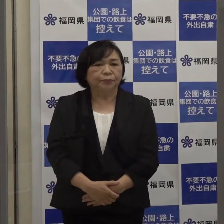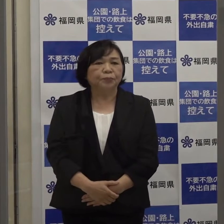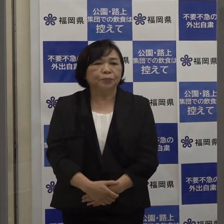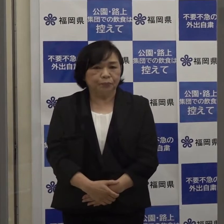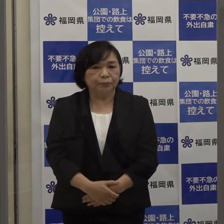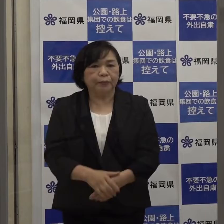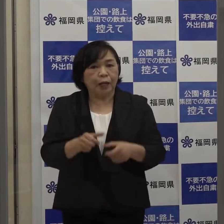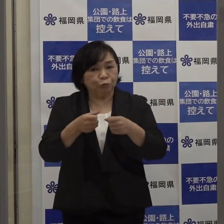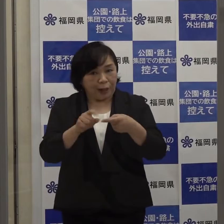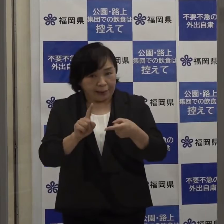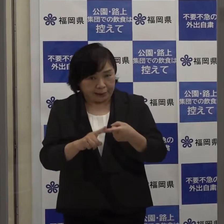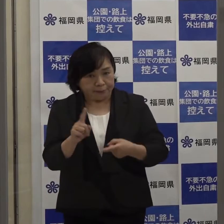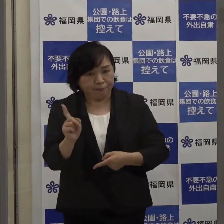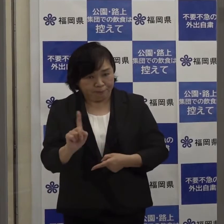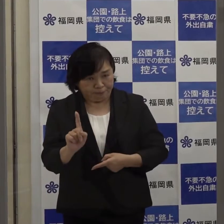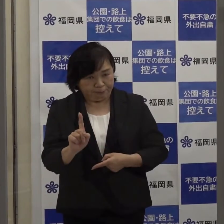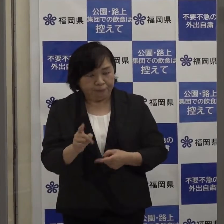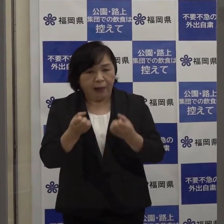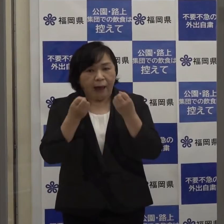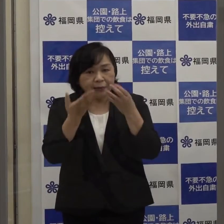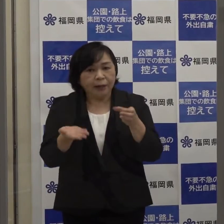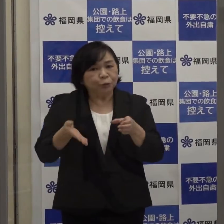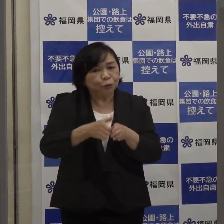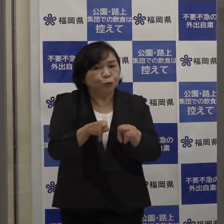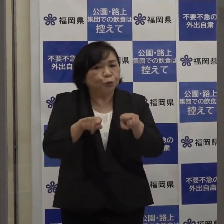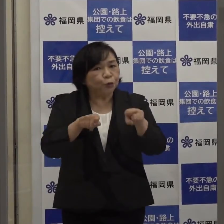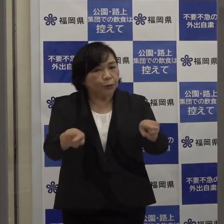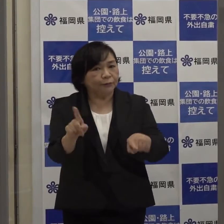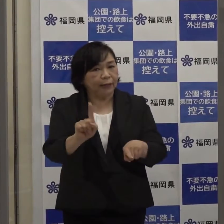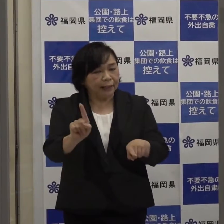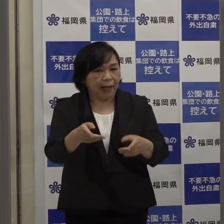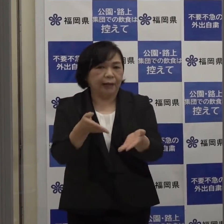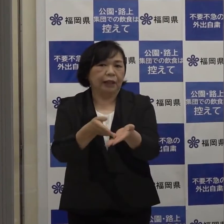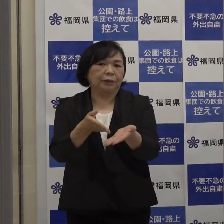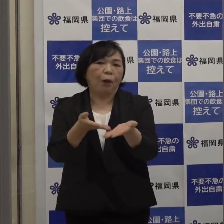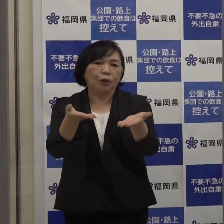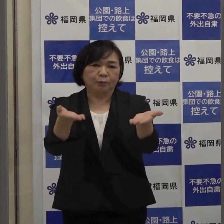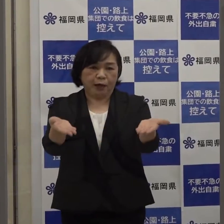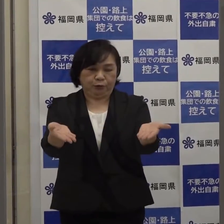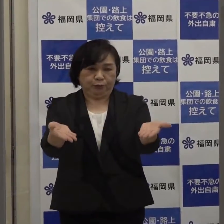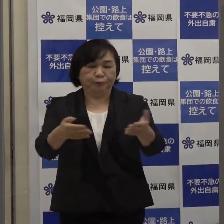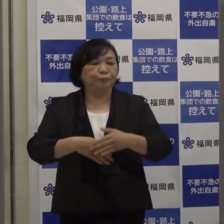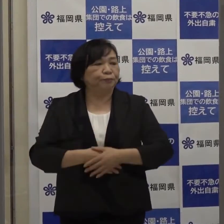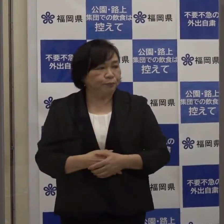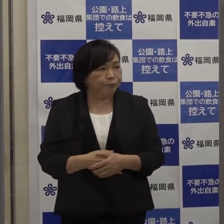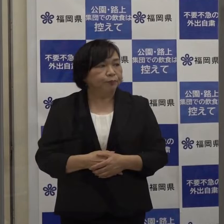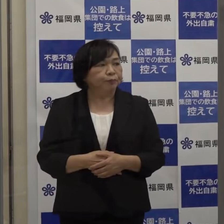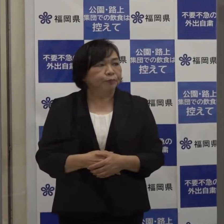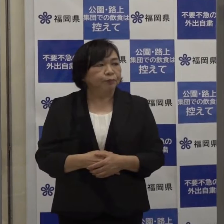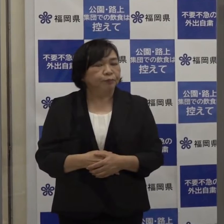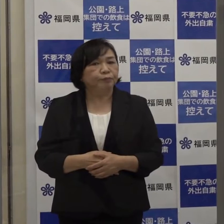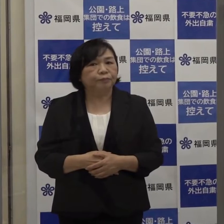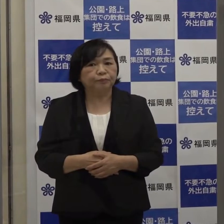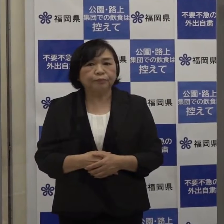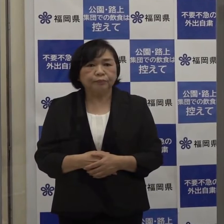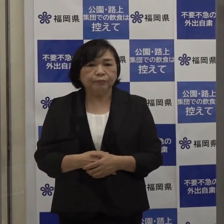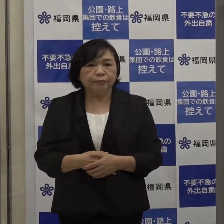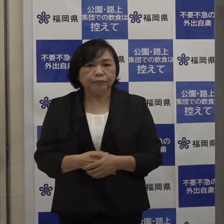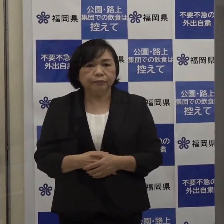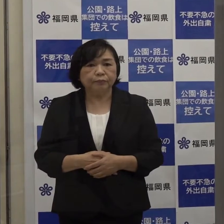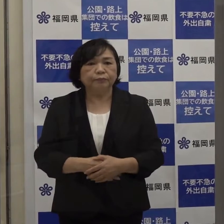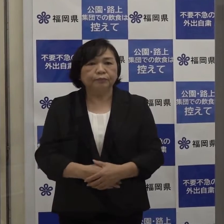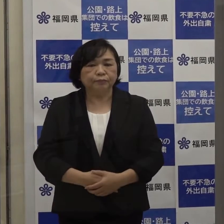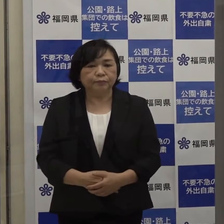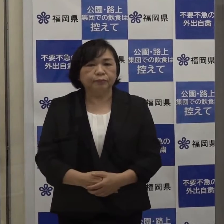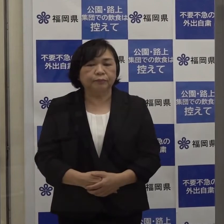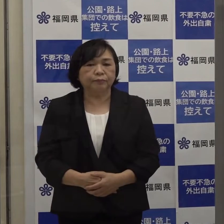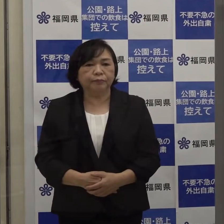新たな措置について 具体的にご説明します